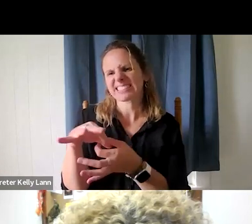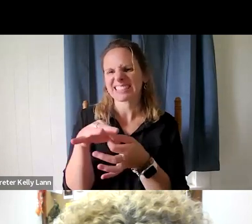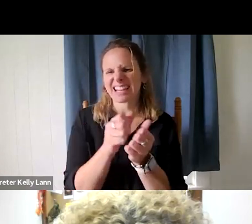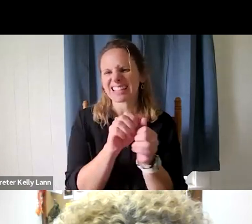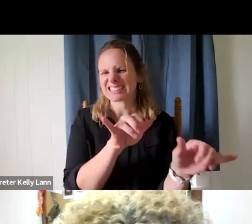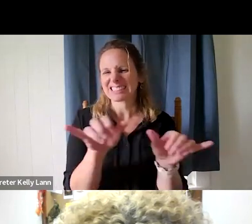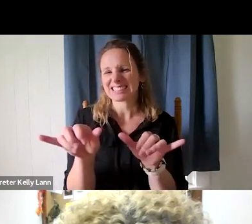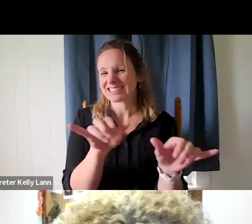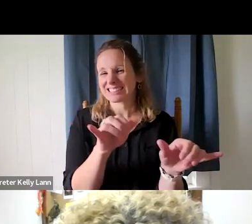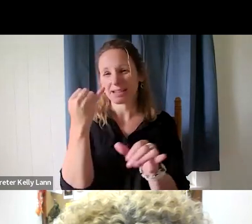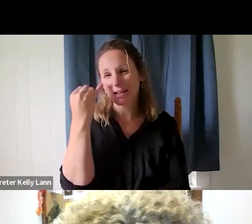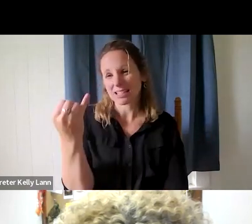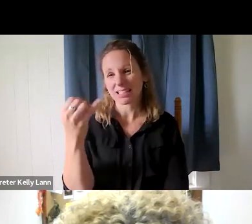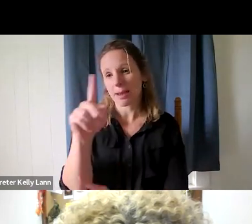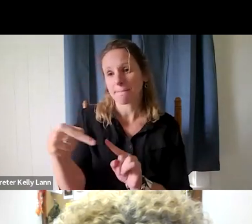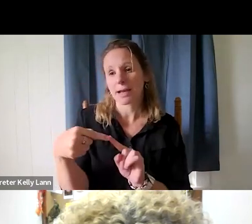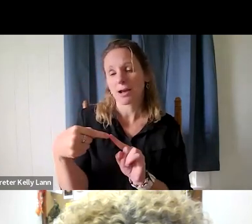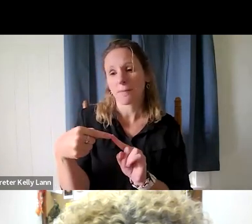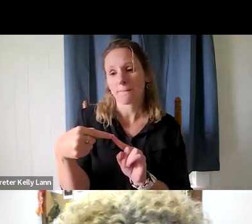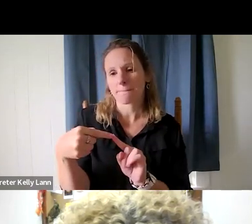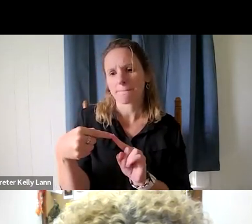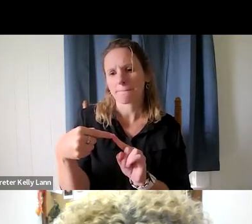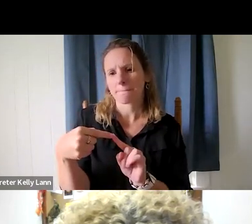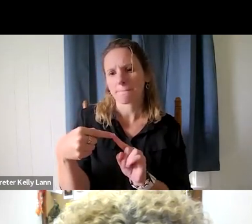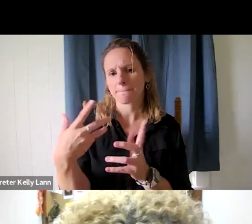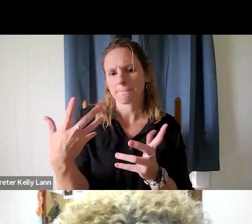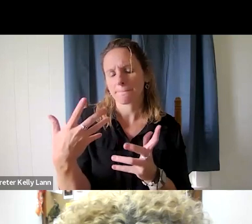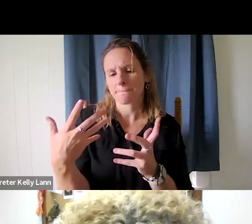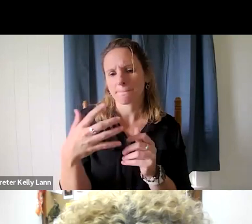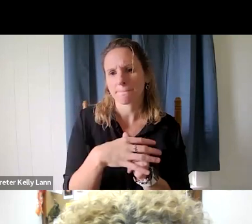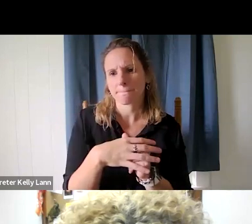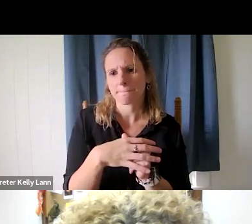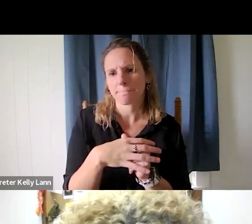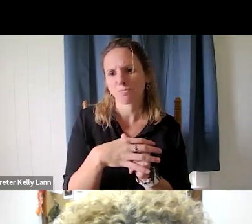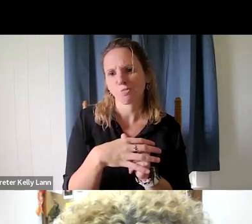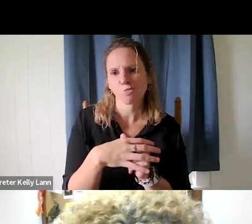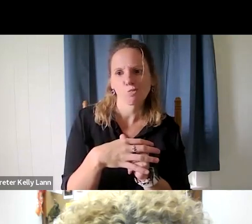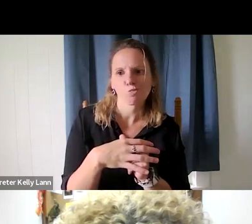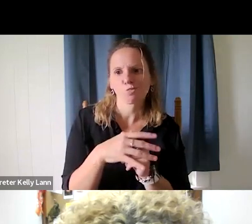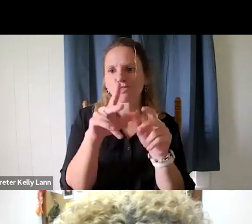y es más sobre: "¿Qué pasa con el funcionamiento de alguien